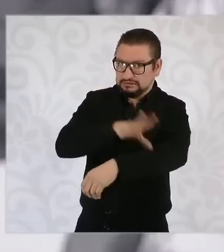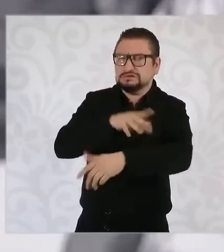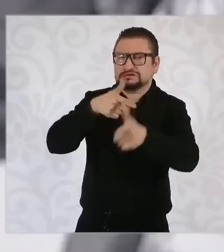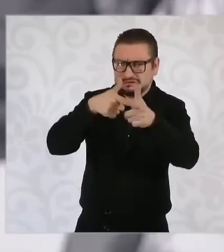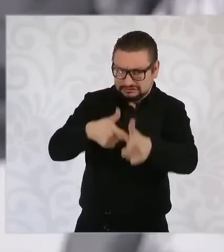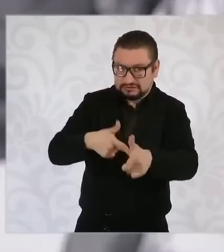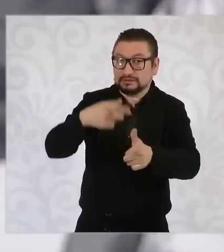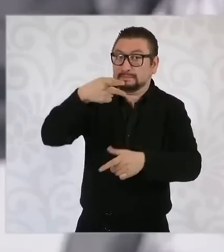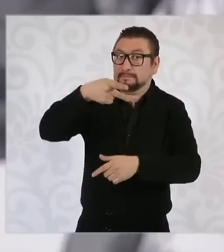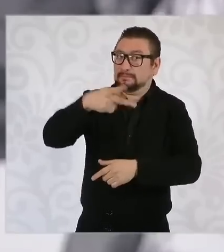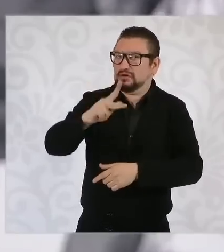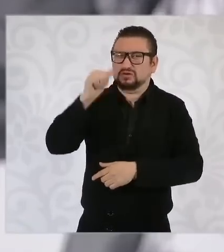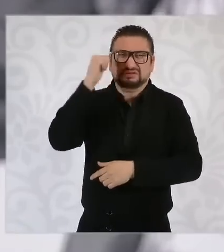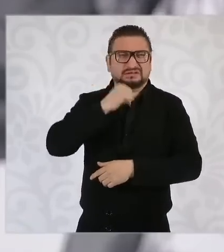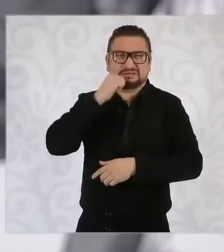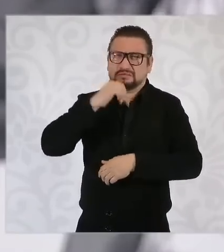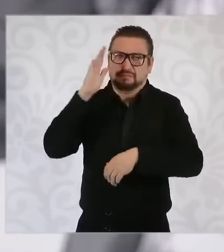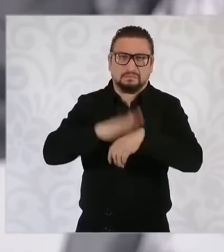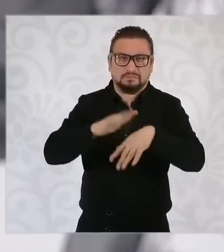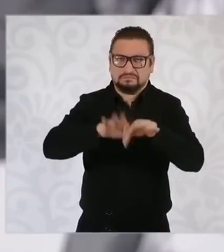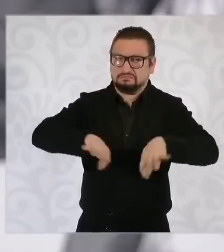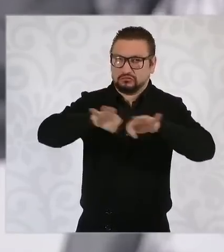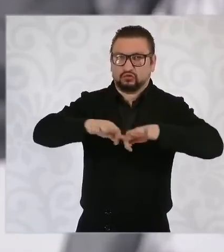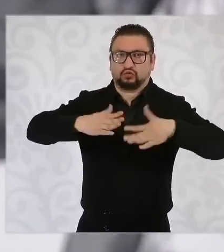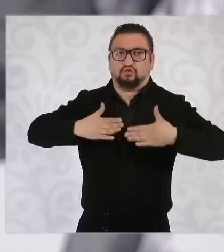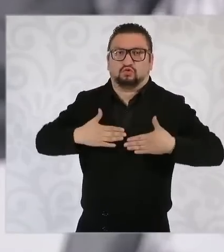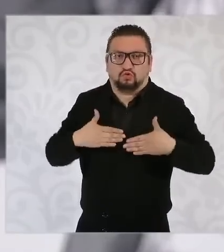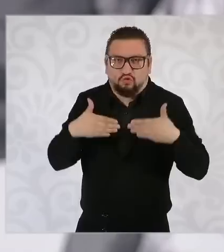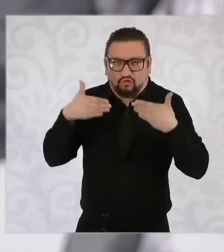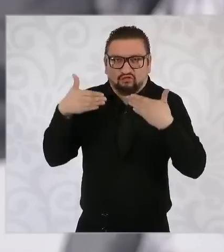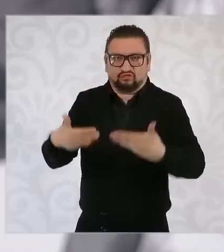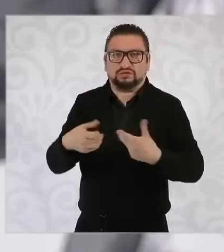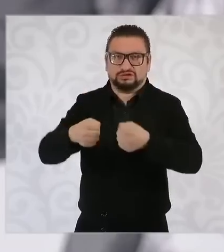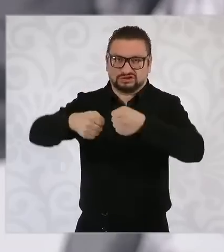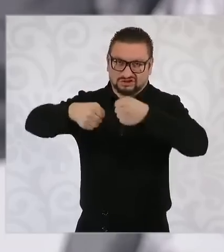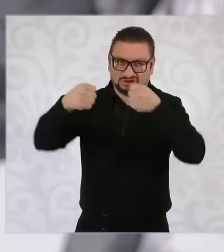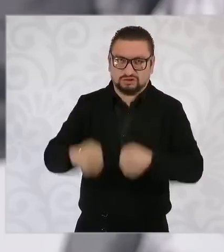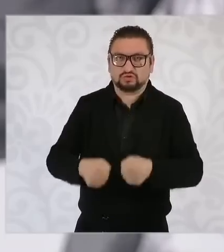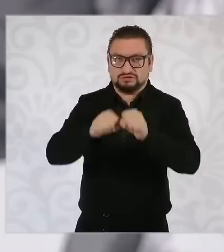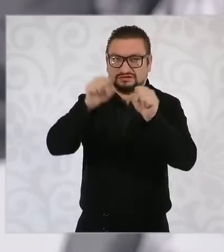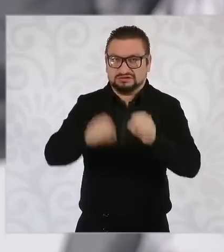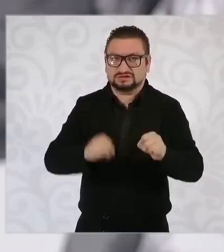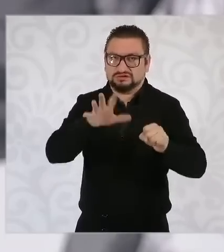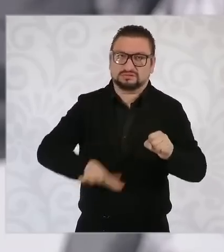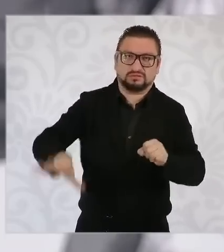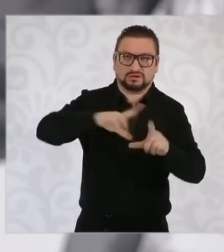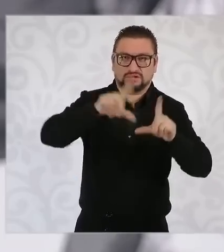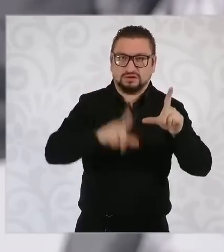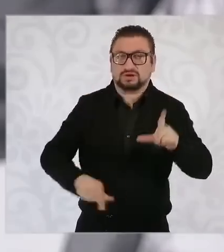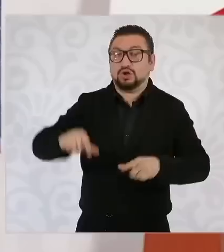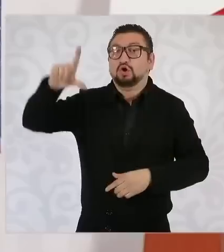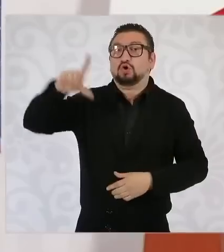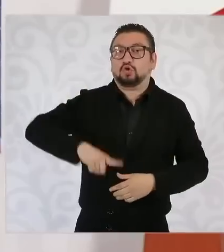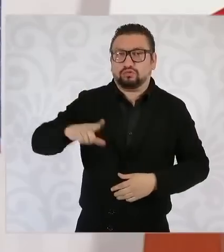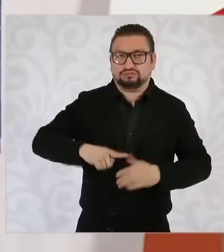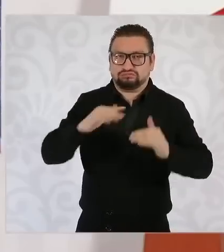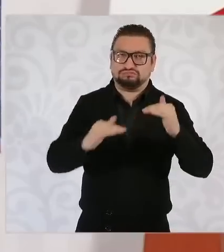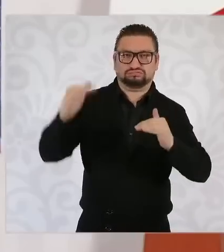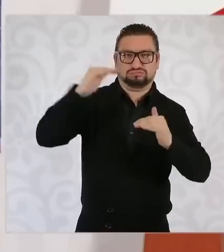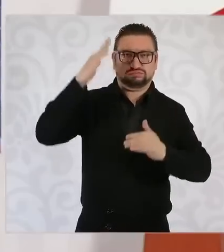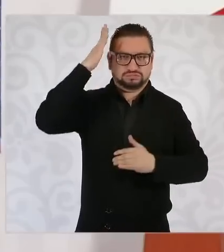garantizando la confiabilidad y la seguridad del sistema por parte del estado mexicano en cuanto